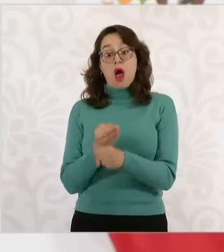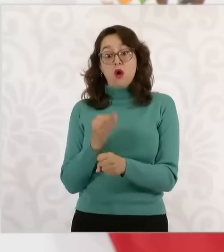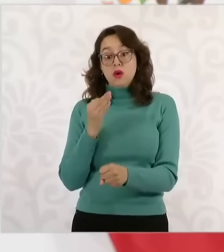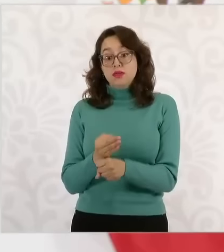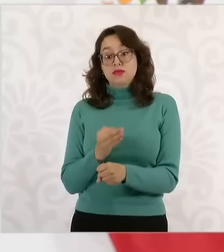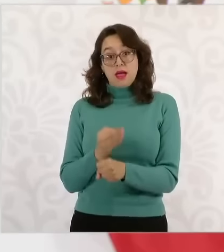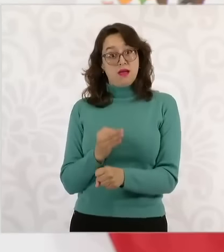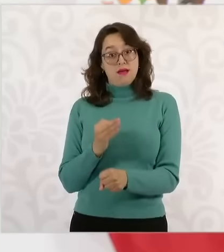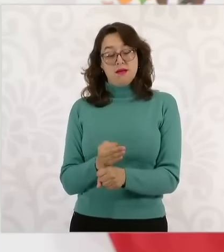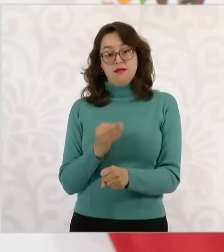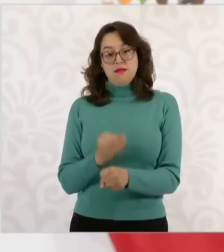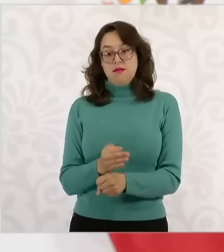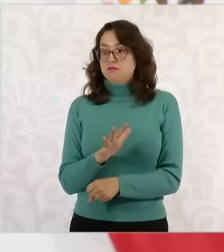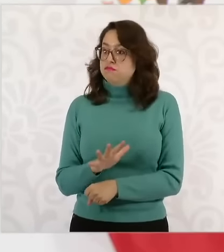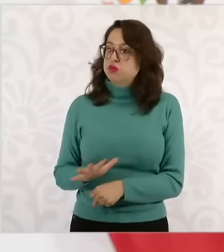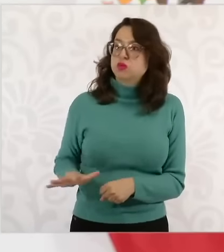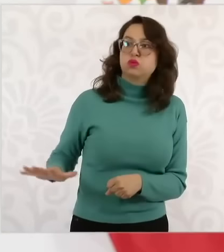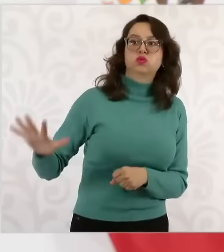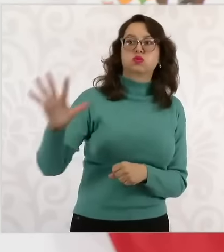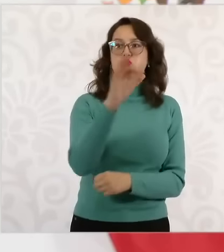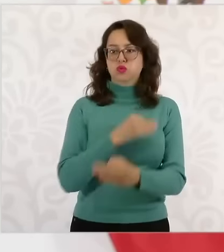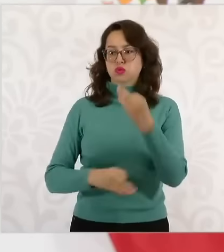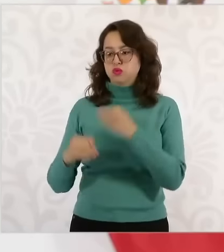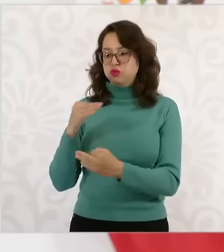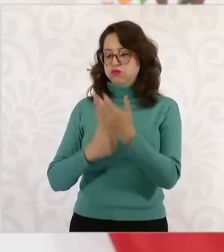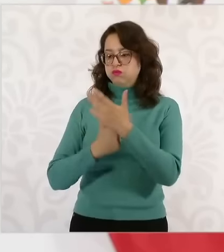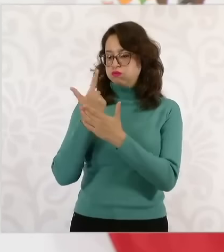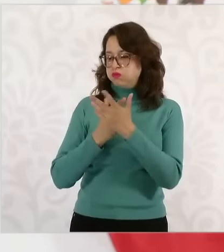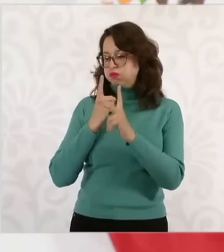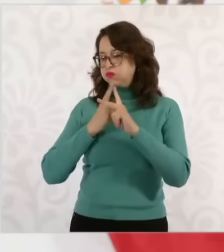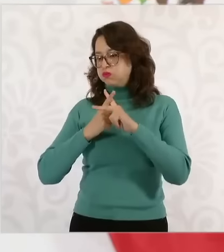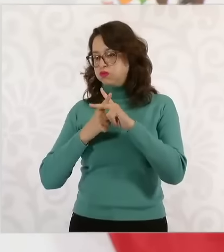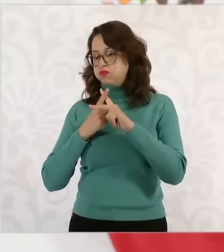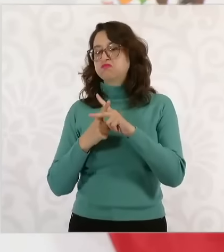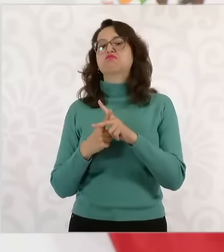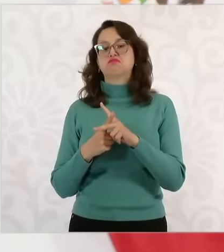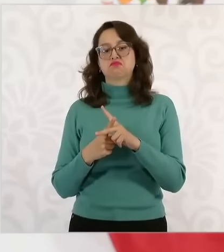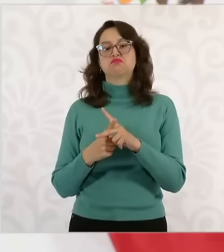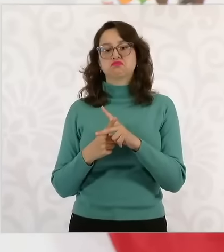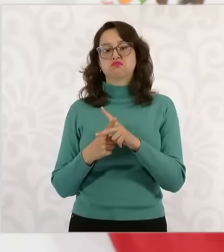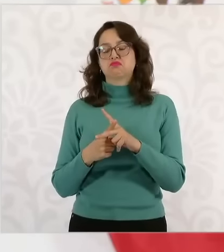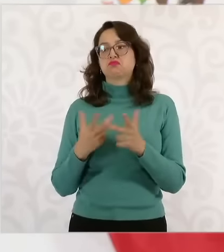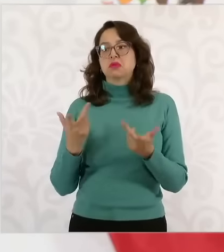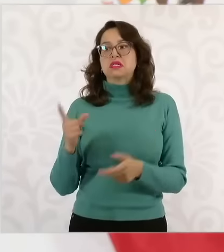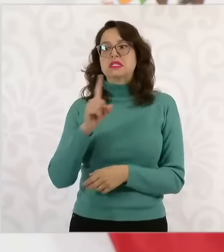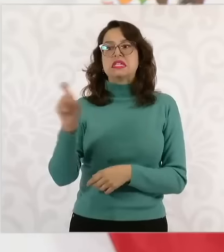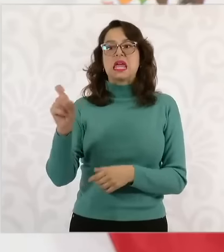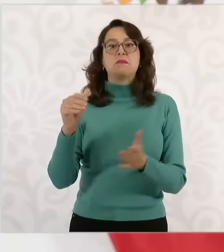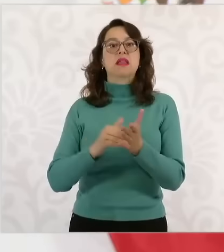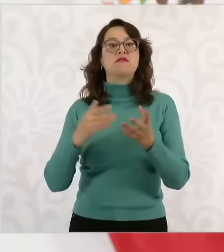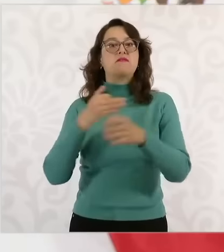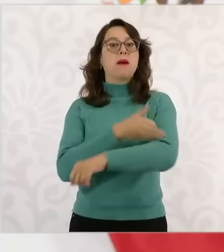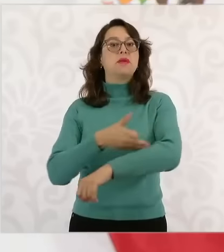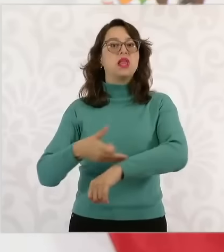familias damnificadas que estimamos van a llegar a cerca de 100,000, depende también algunas pues